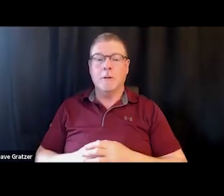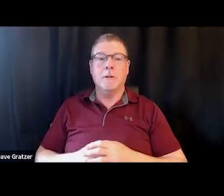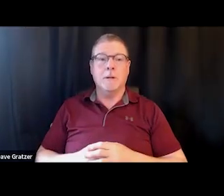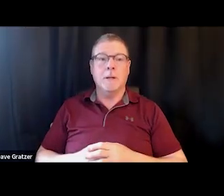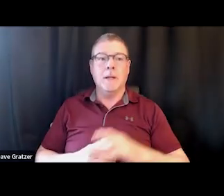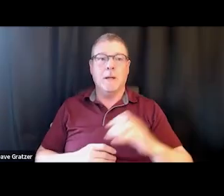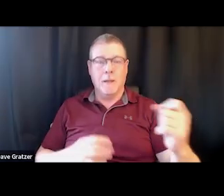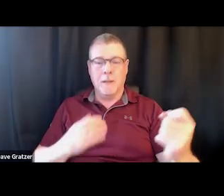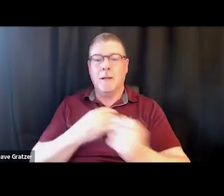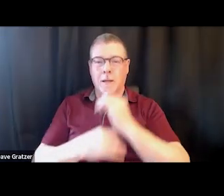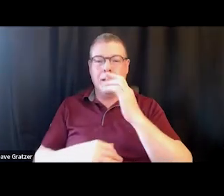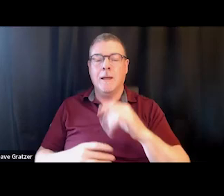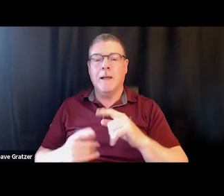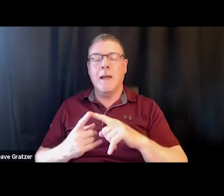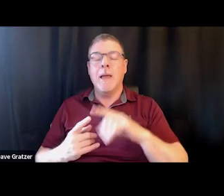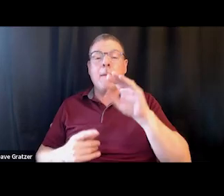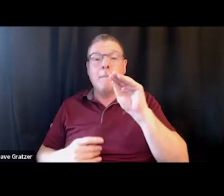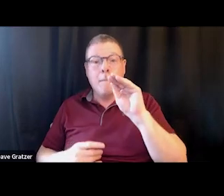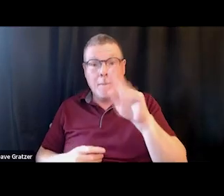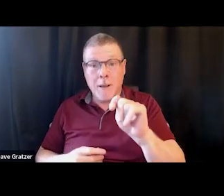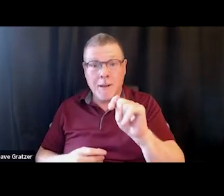que pasa por findhelp.org. Pero al mismo tiempo,